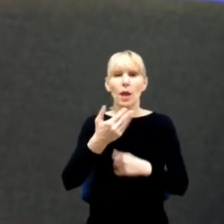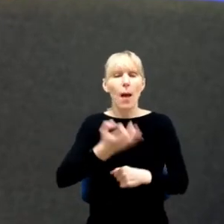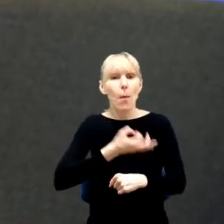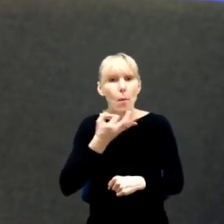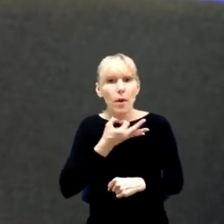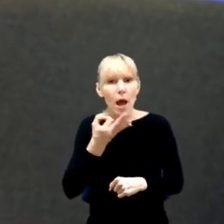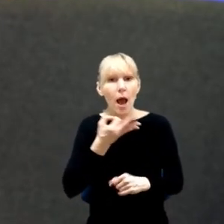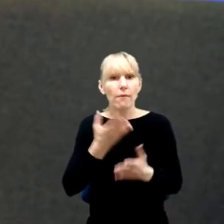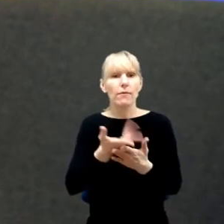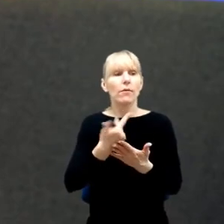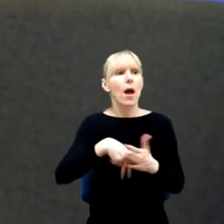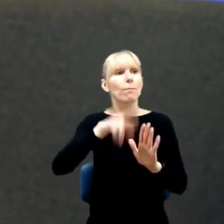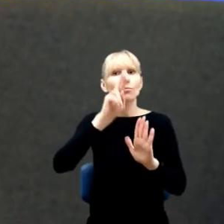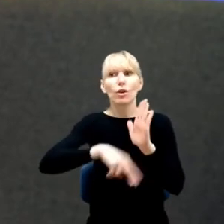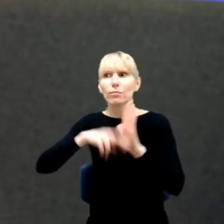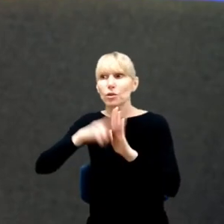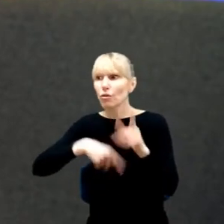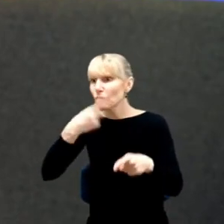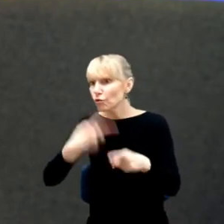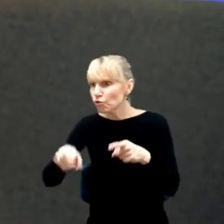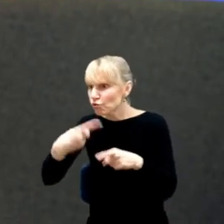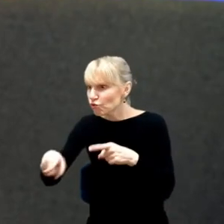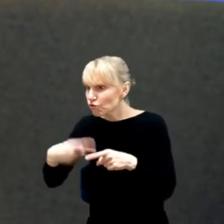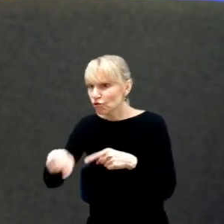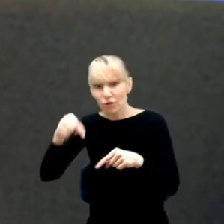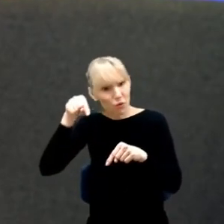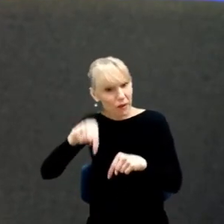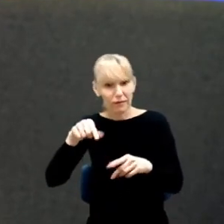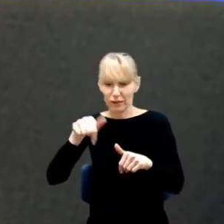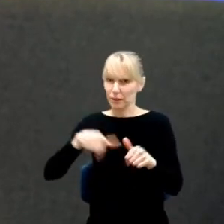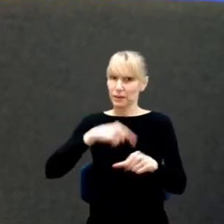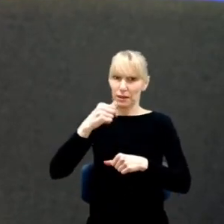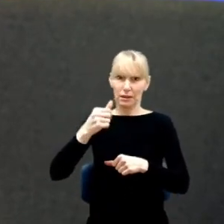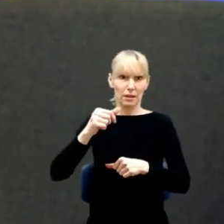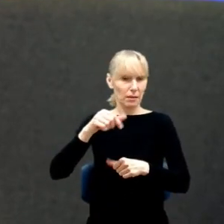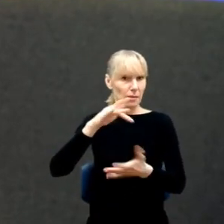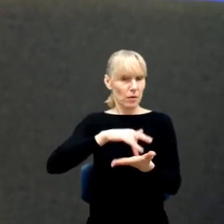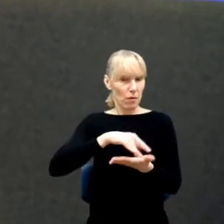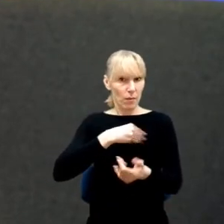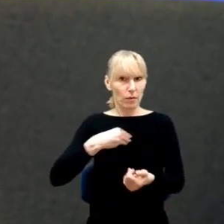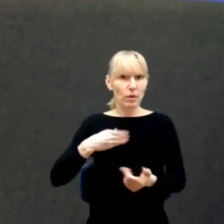to oczywiście, raz po raz będziemy polemizować zgadzając się, że sytuacja jest zła.